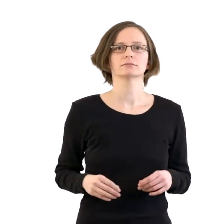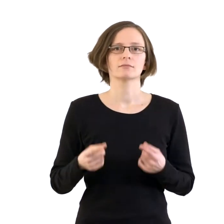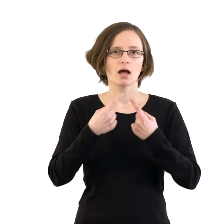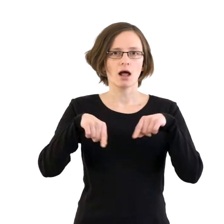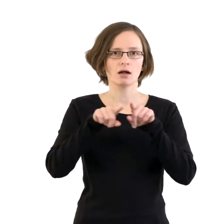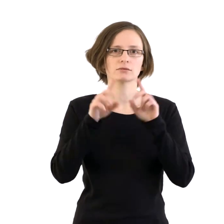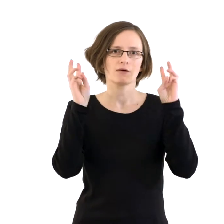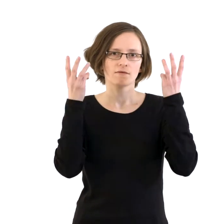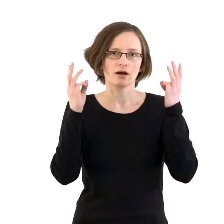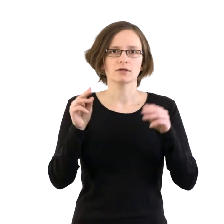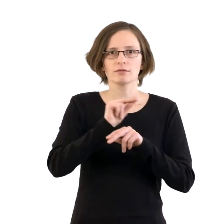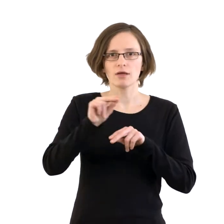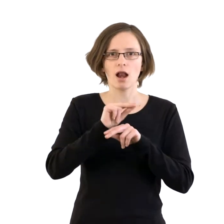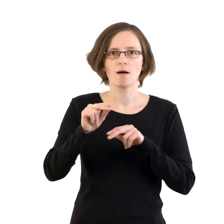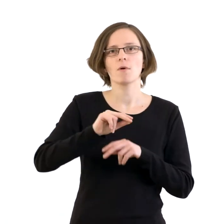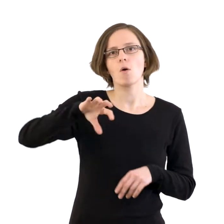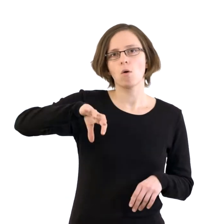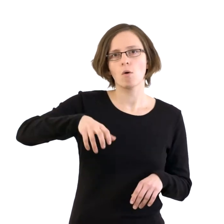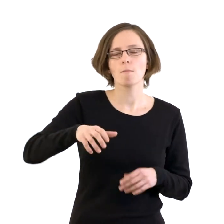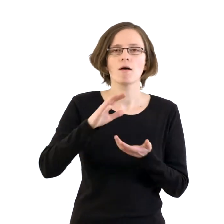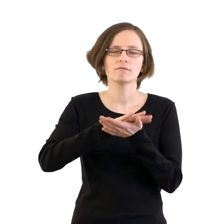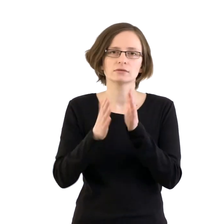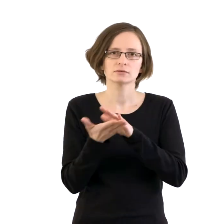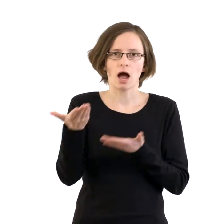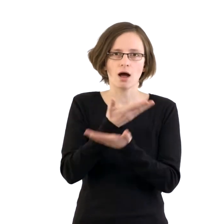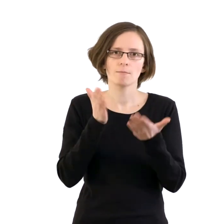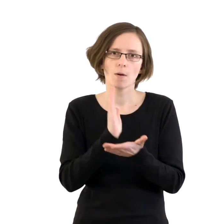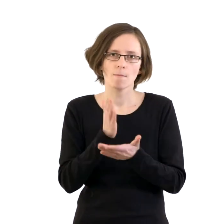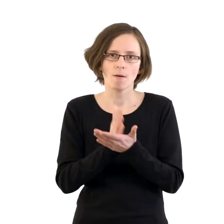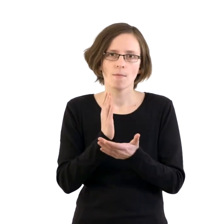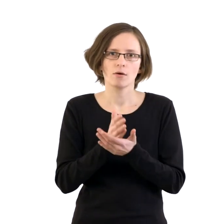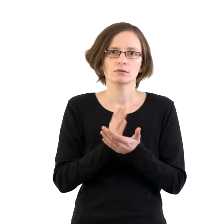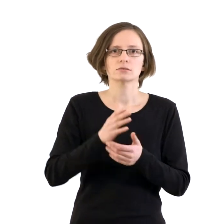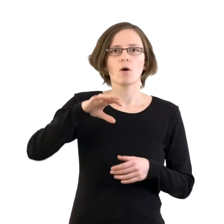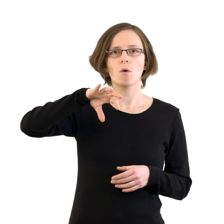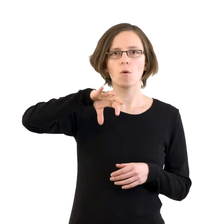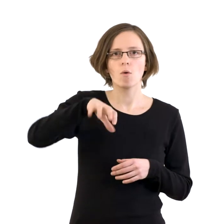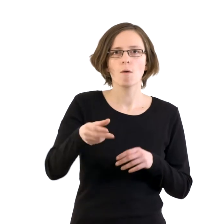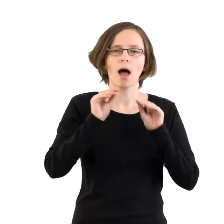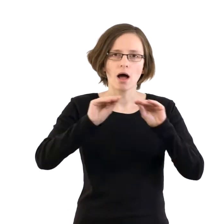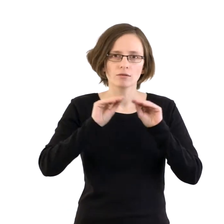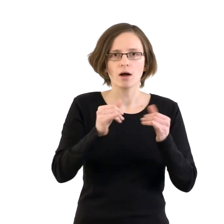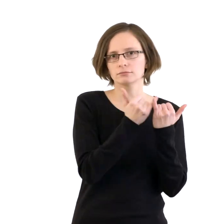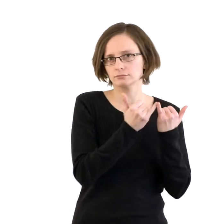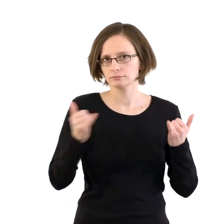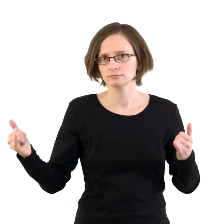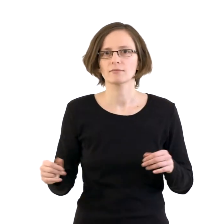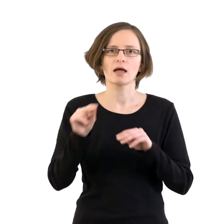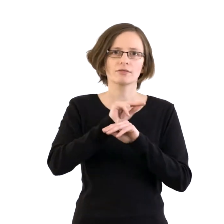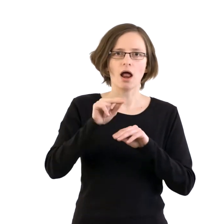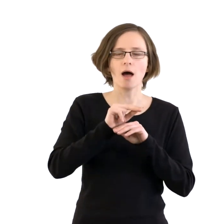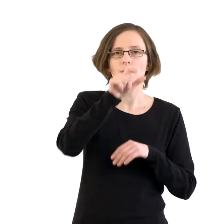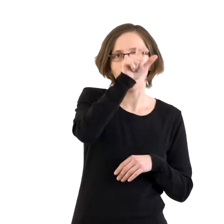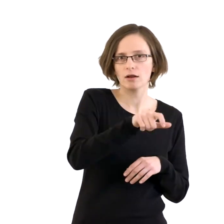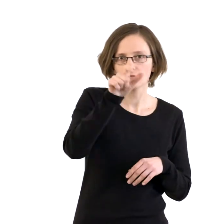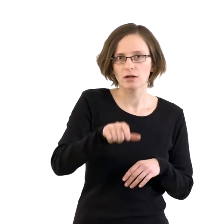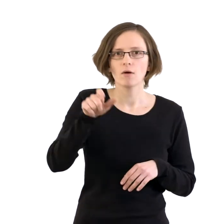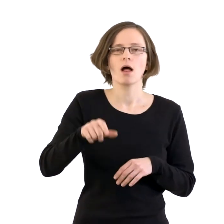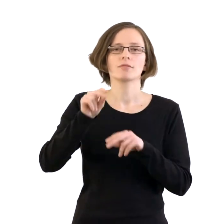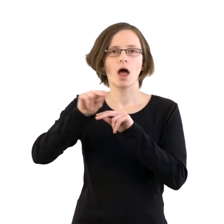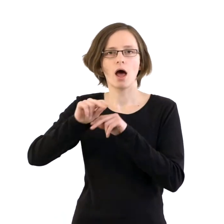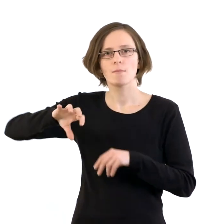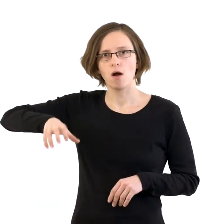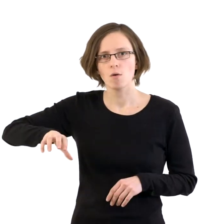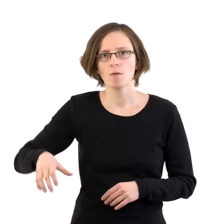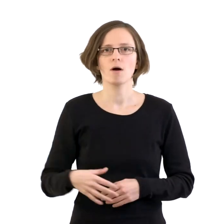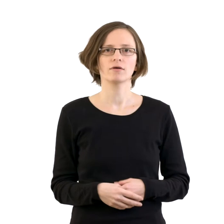Jest realizowana poprzez warsztaty terapeutyczne, grupy wsparcia samopomocowego, grupy edukacyjne itp, terapię indywidualną i grupową.